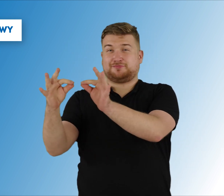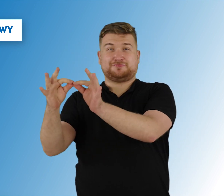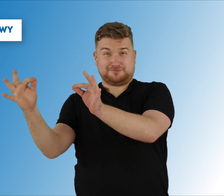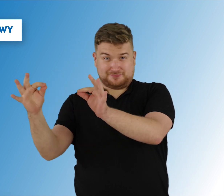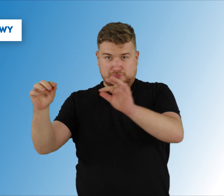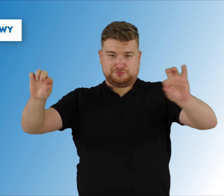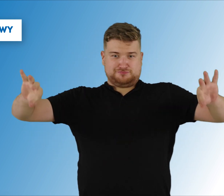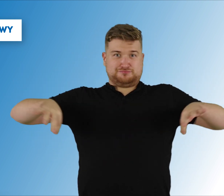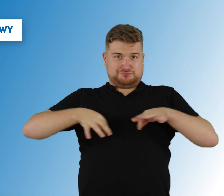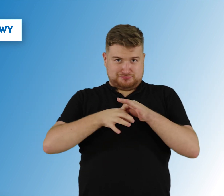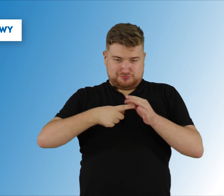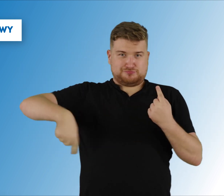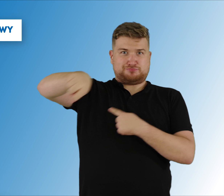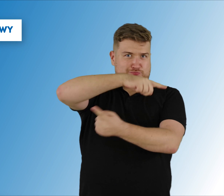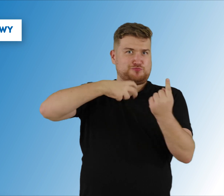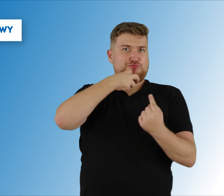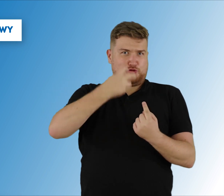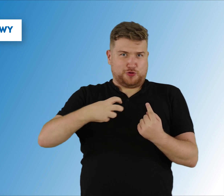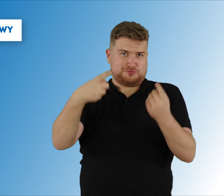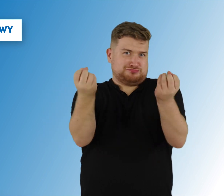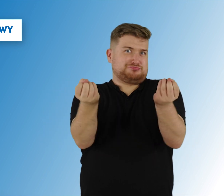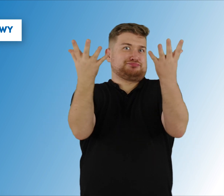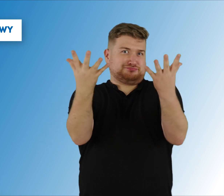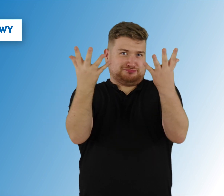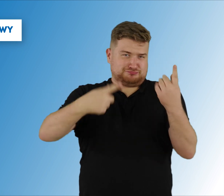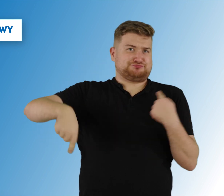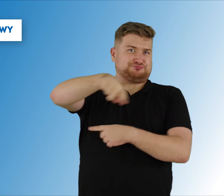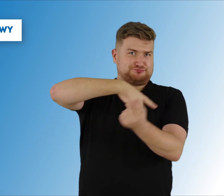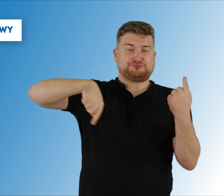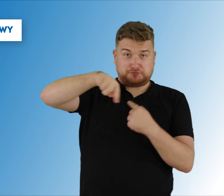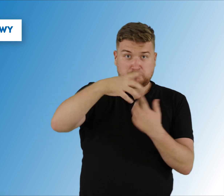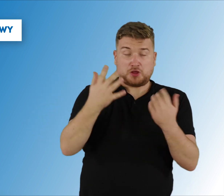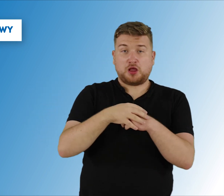podłączone są jeden za drugim. Gdy w obwodzie płynie prąd wszystkie elementy działają.